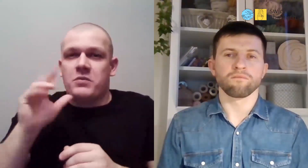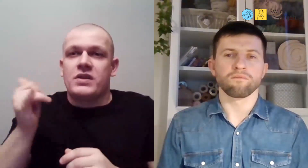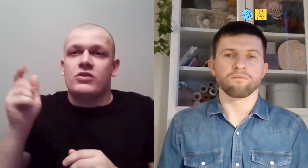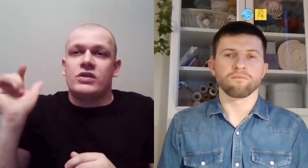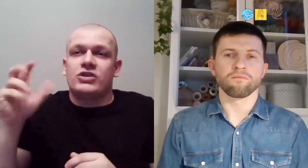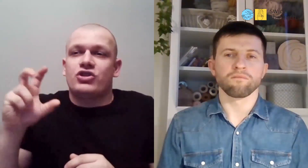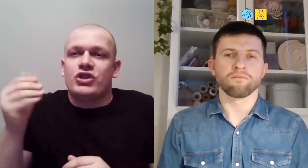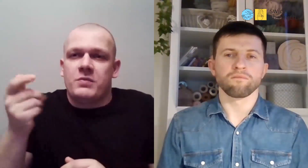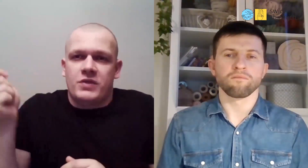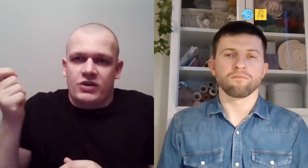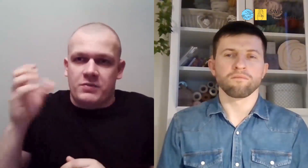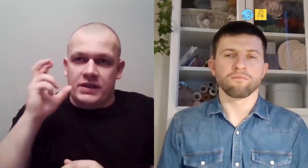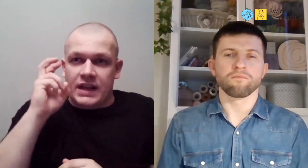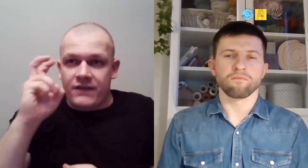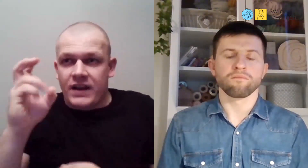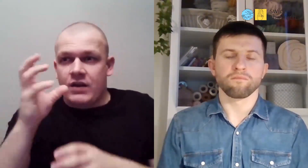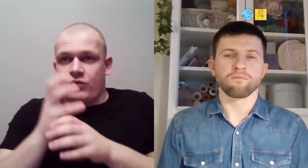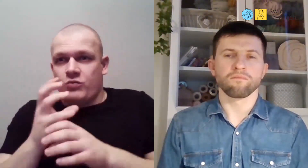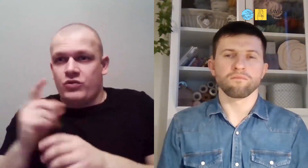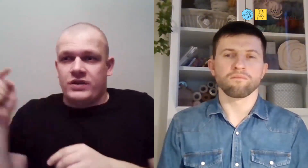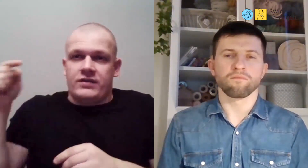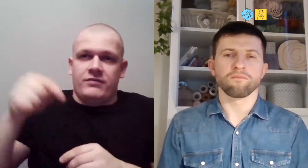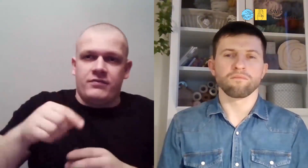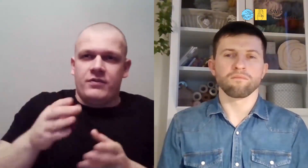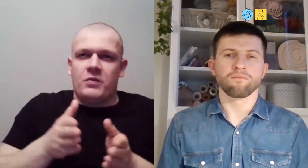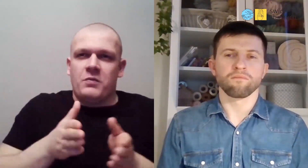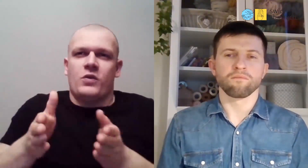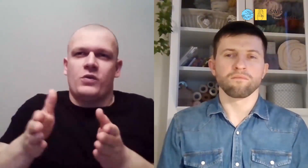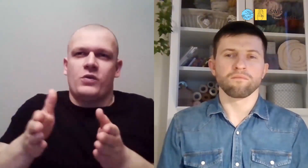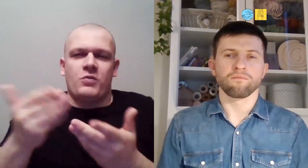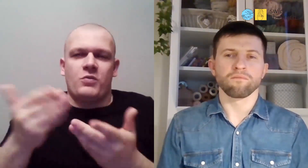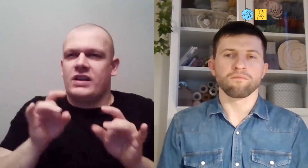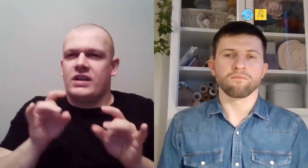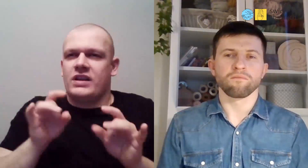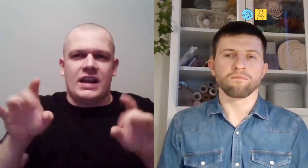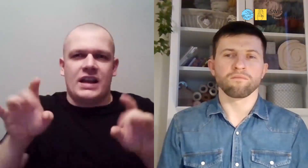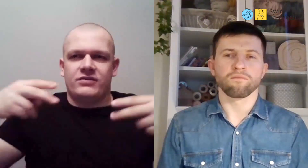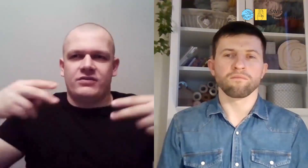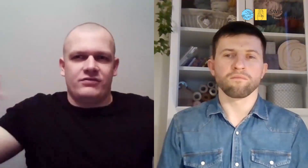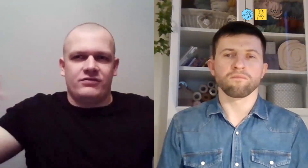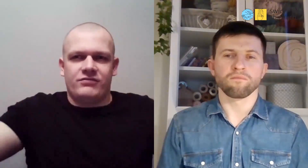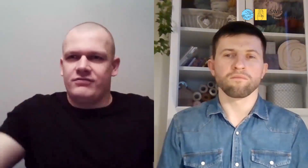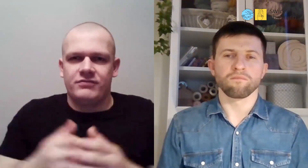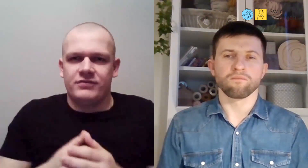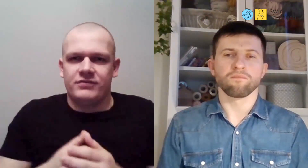aby nie zarazić siebie i innych.